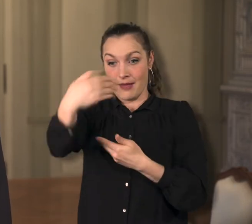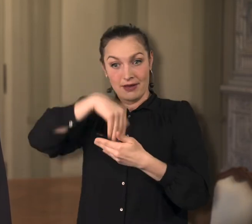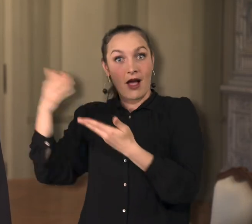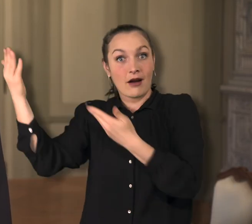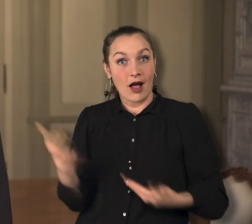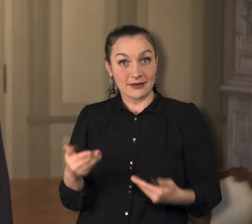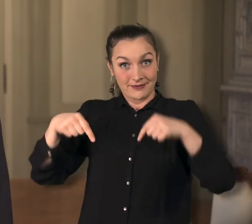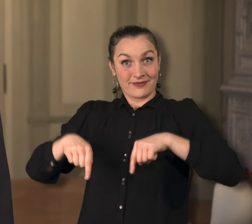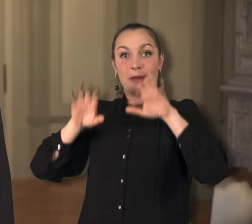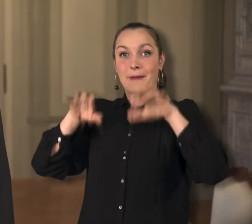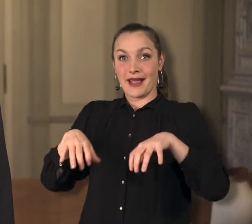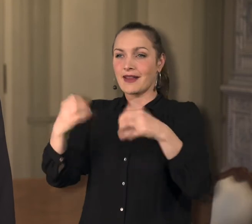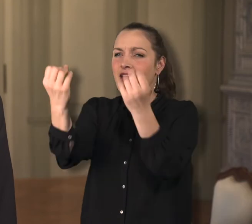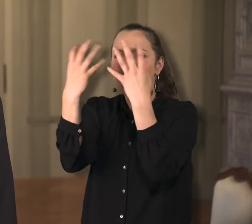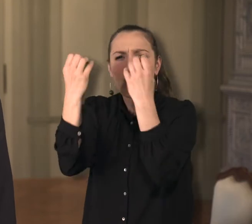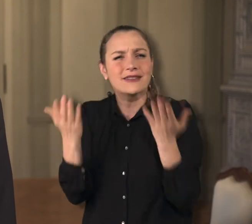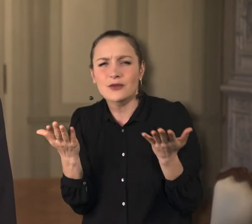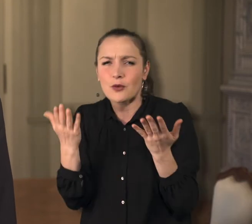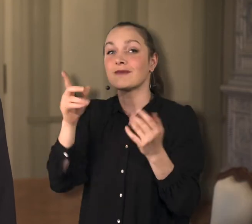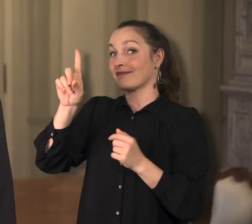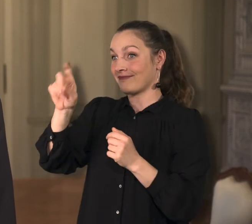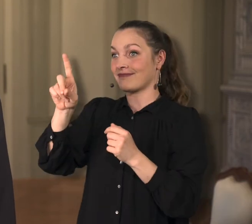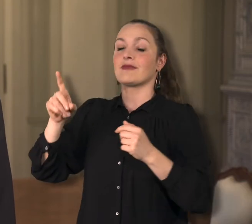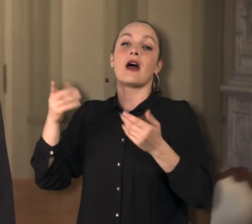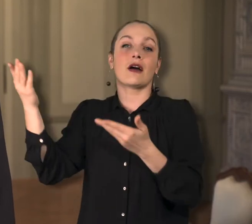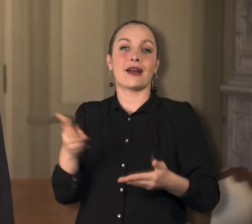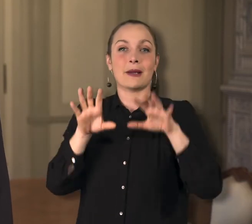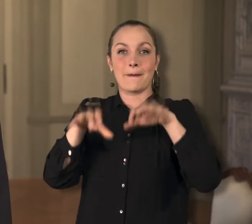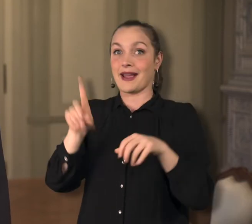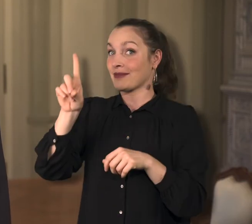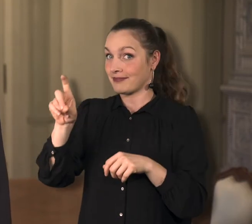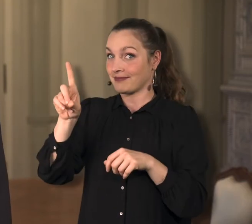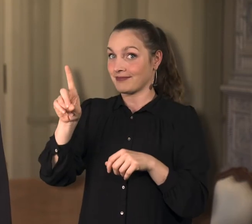Wenn Sie als Gast in Bern sind, finden Sie Informationen unter «Zu Gast in Bern».